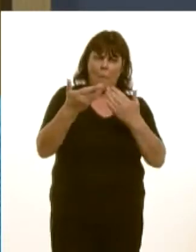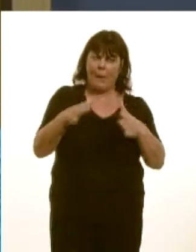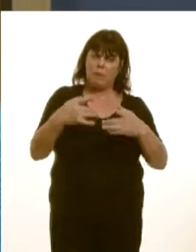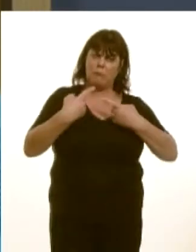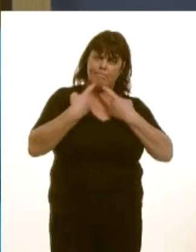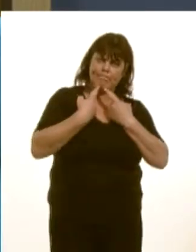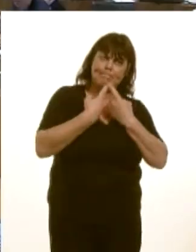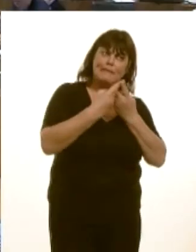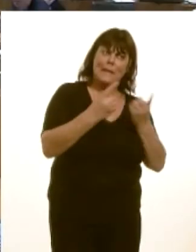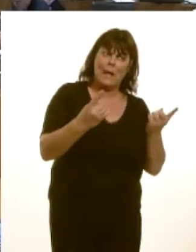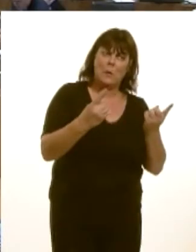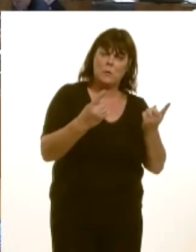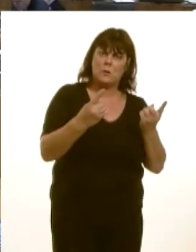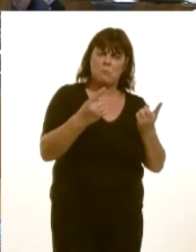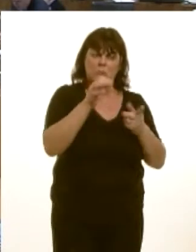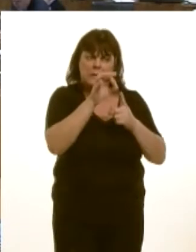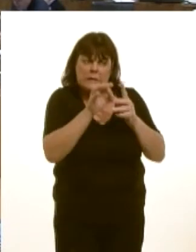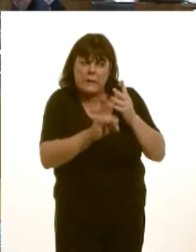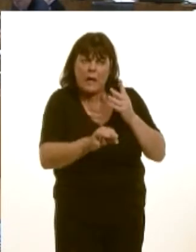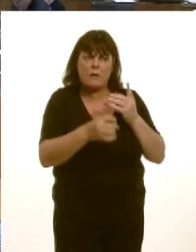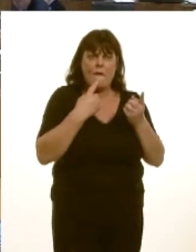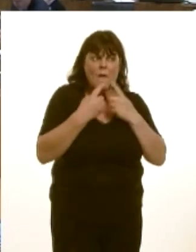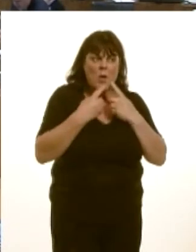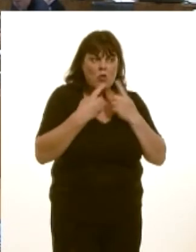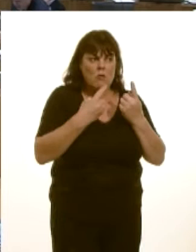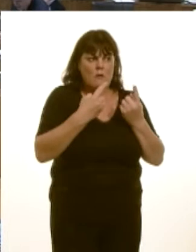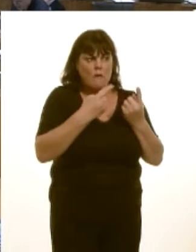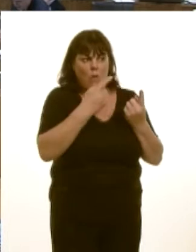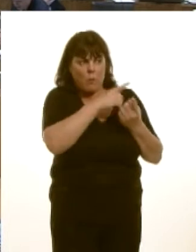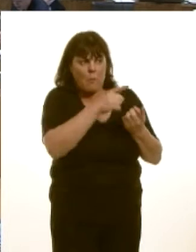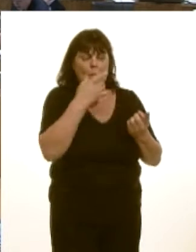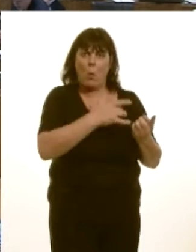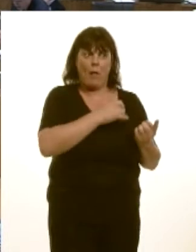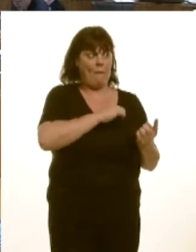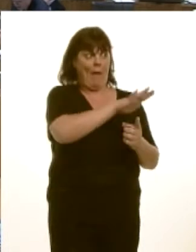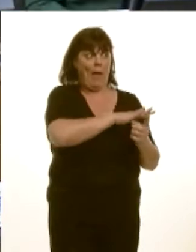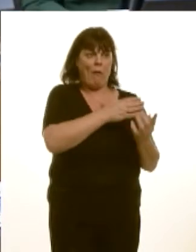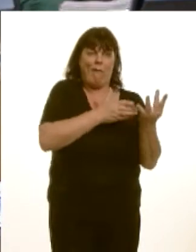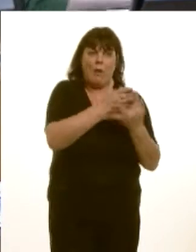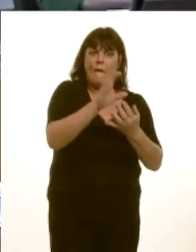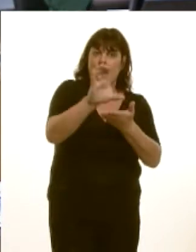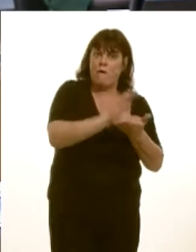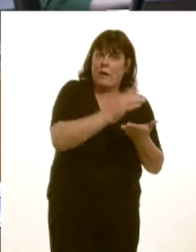Mae cefnogaeth ar gael hefyd gan Fusnes Cymru sy’n rhoi gwasanaeth dwyieithog i fusnesau